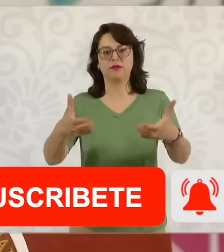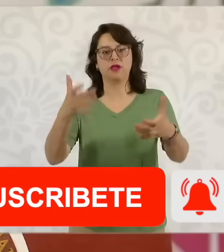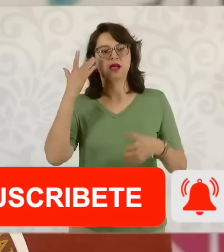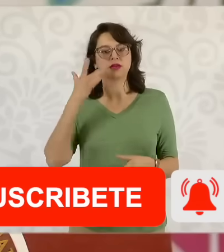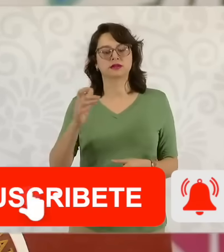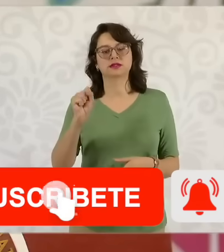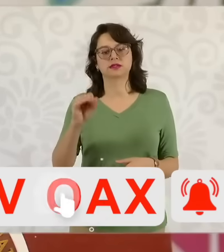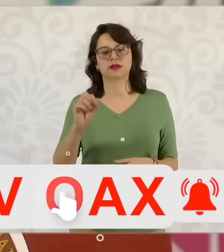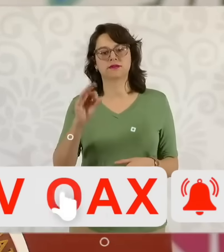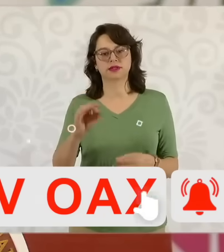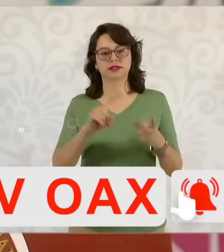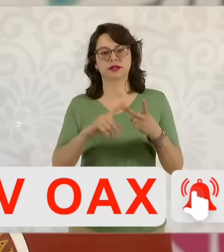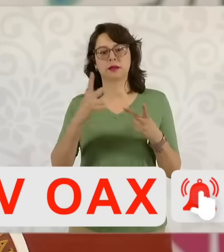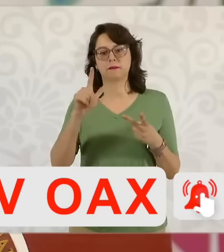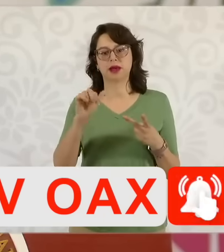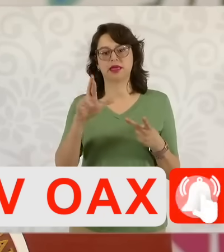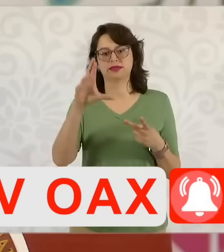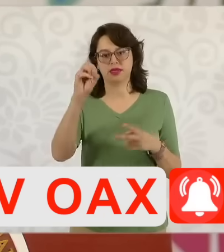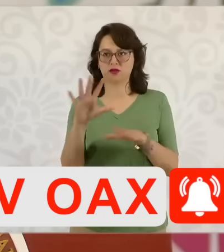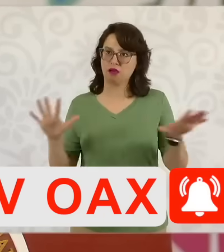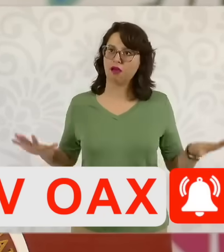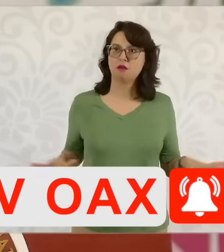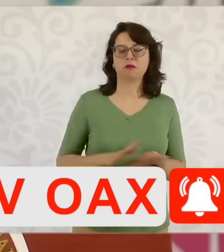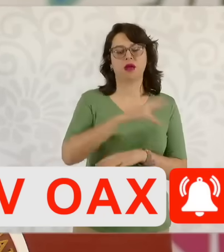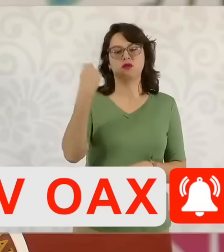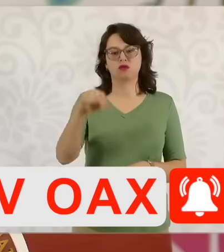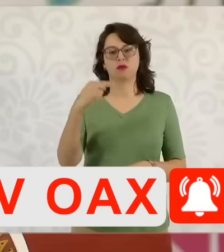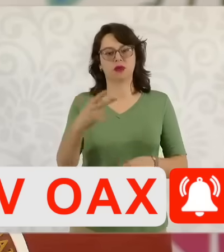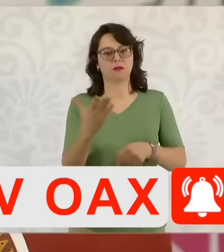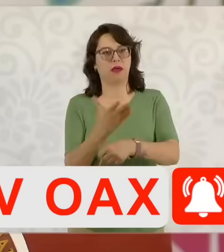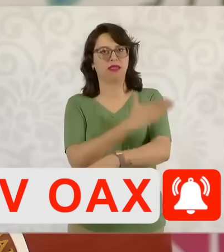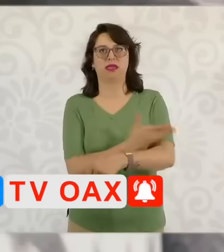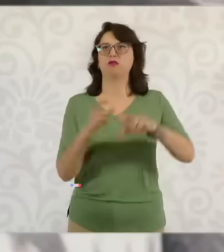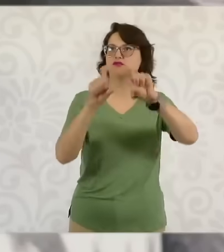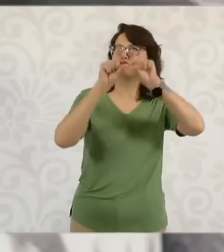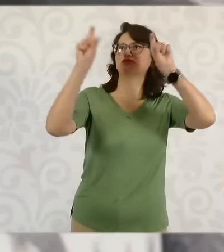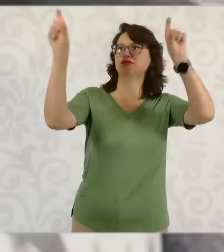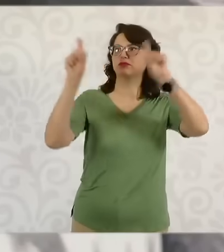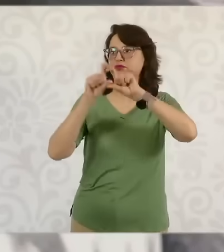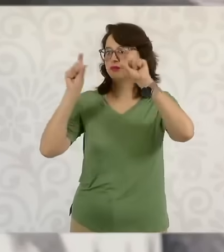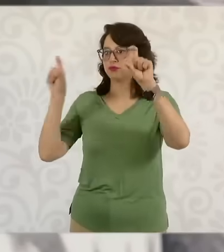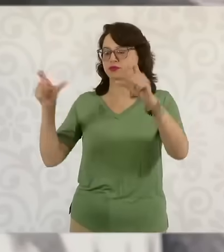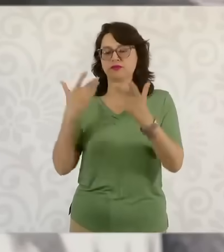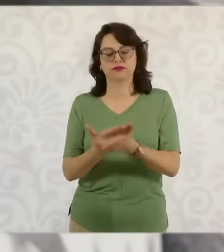y Plateros con el nombre de Francisco y Madero hoy esta conocida vialidad para todos y todas